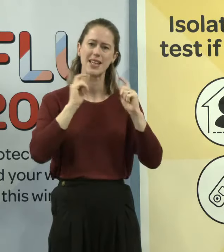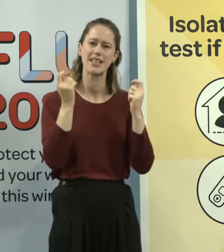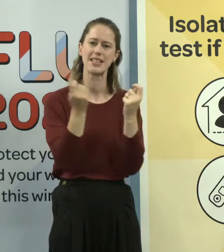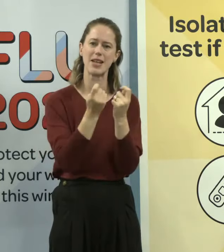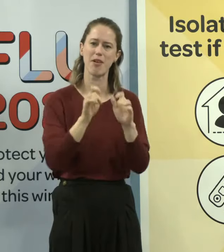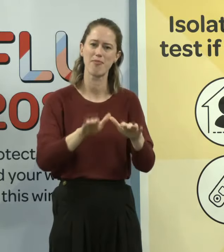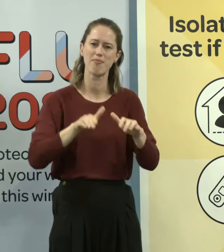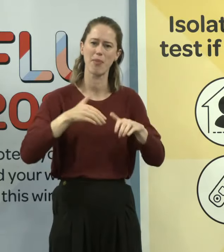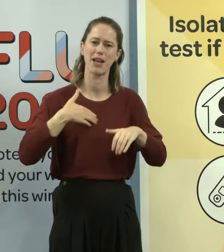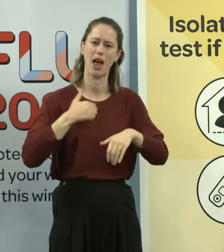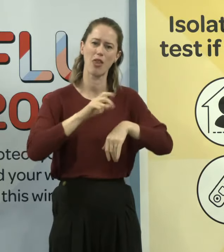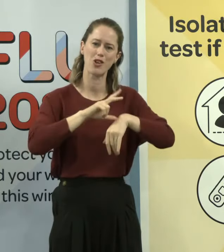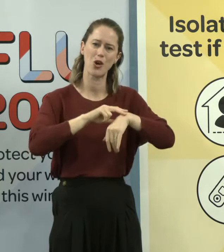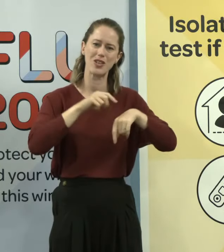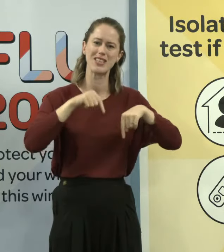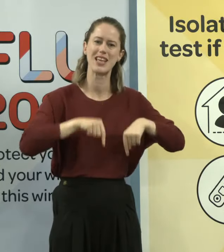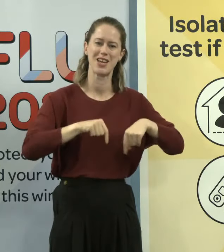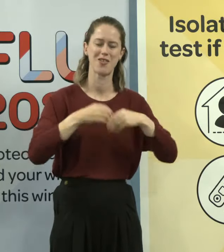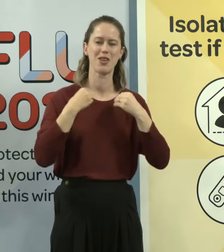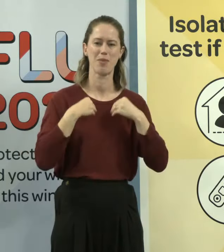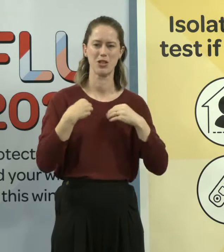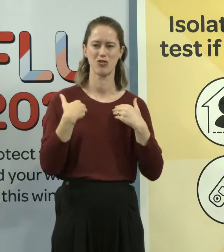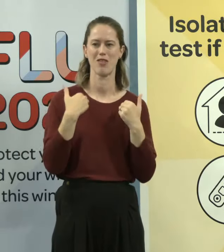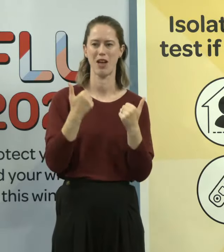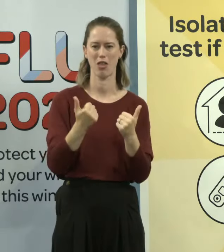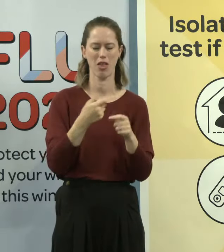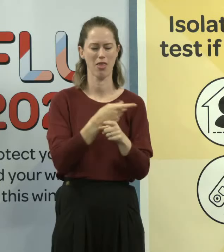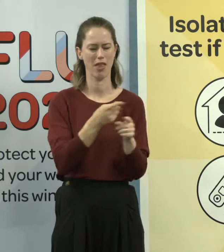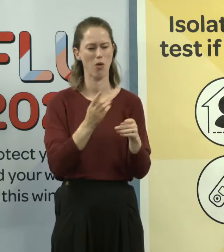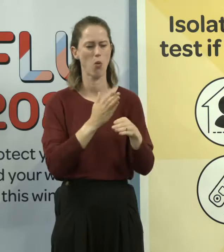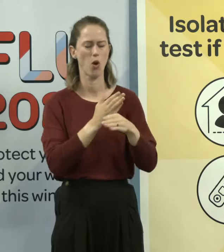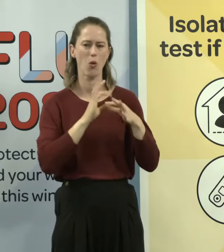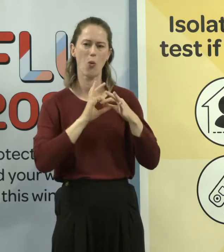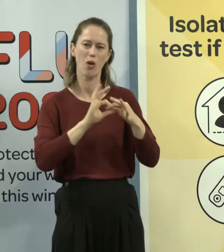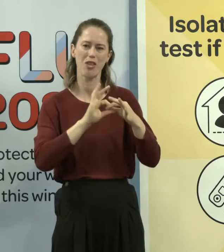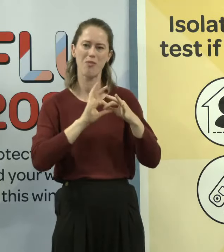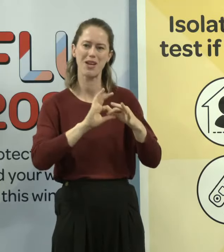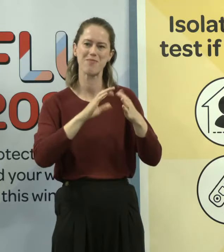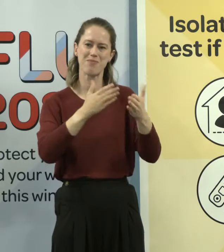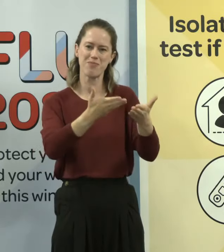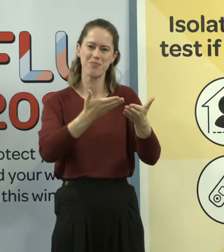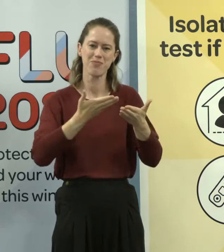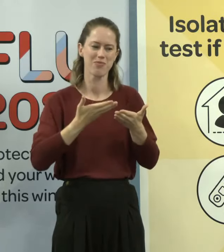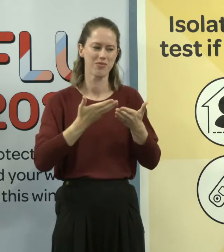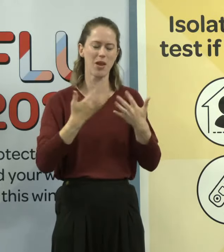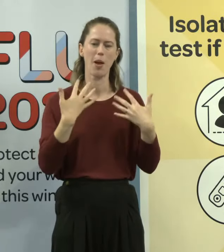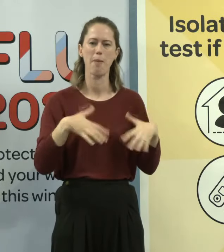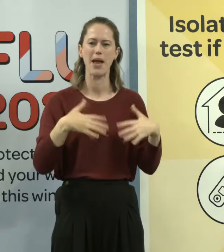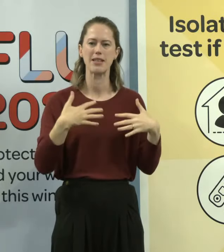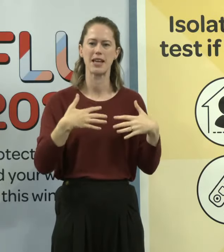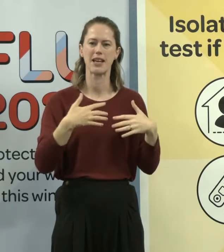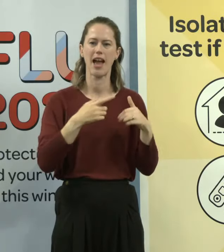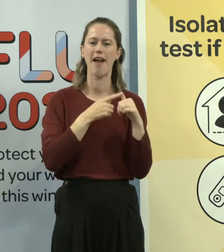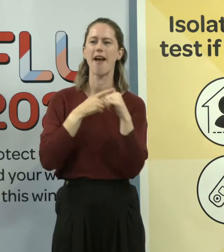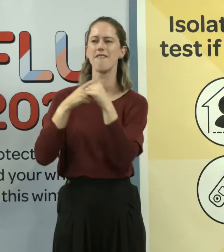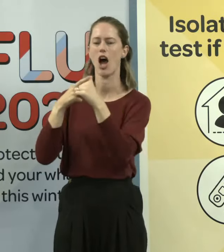kua homai e ratou ki ahau i